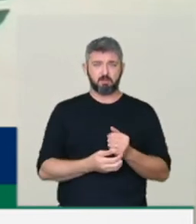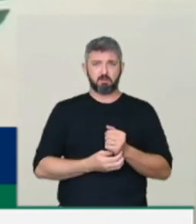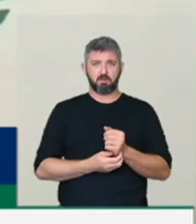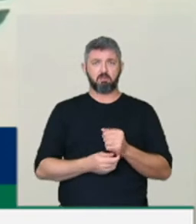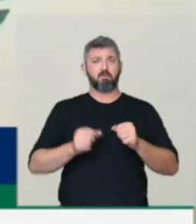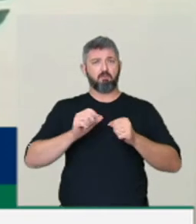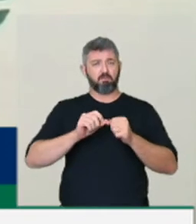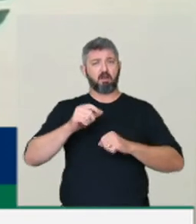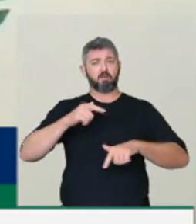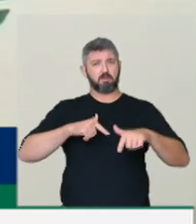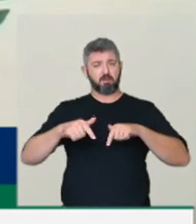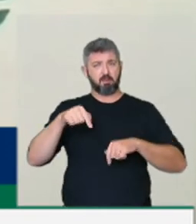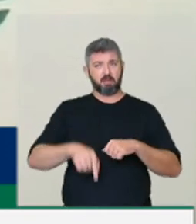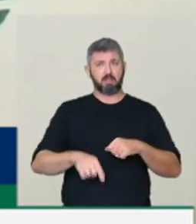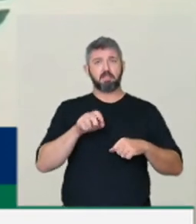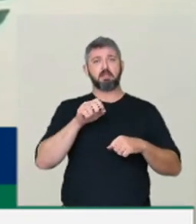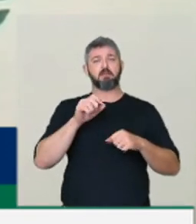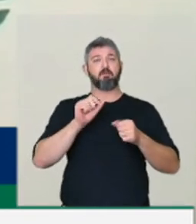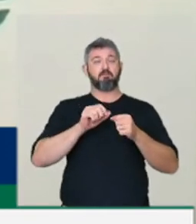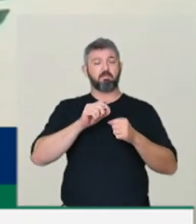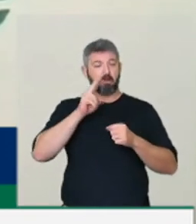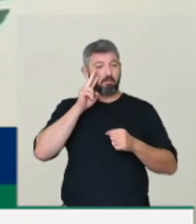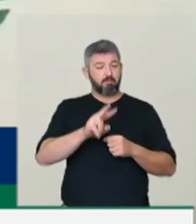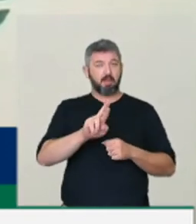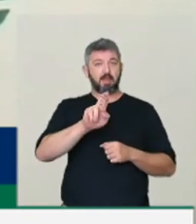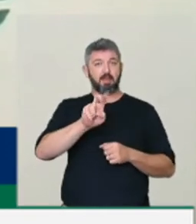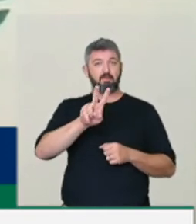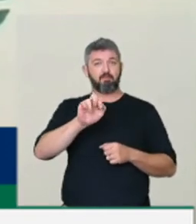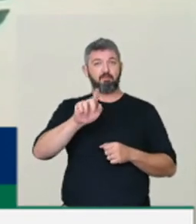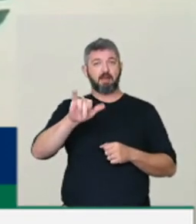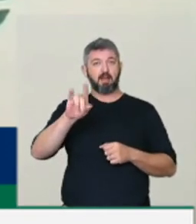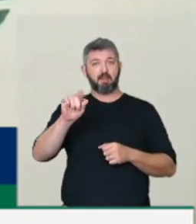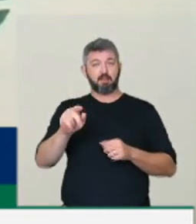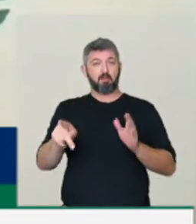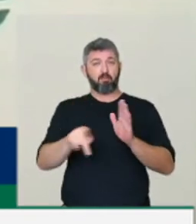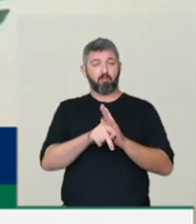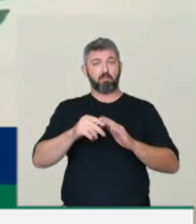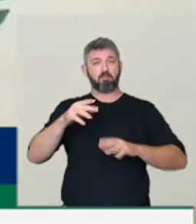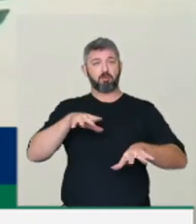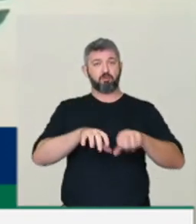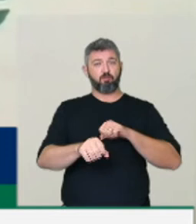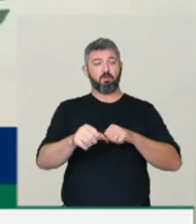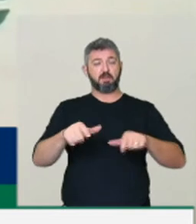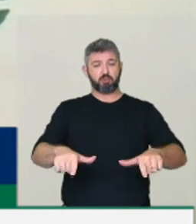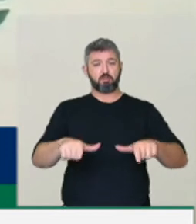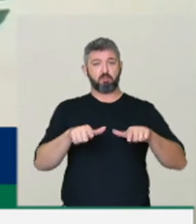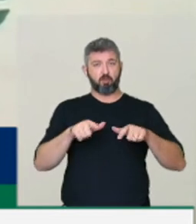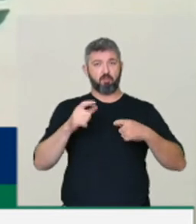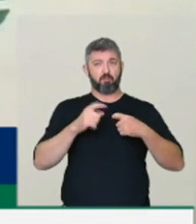VIR AQUI EXERCER A SUA PROFISSÃO, PASSAR POR UMA REVALIDAÇÃO DO SEU DIPLOMA PROFISSIONAL PRA TESTAR SUAS